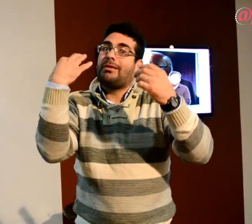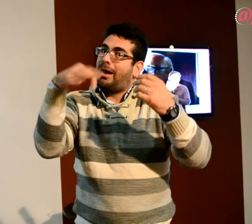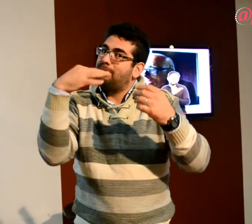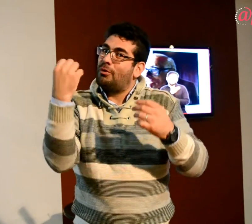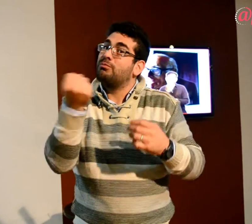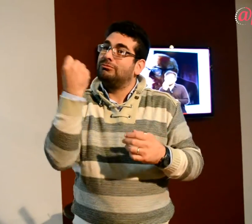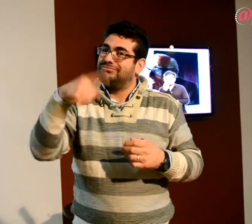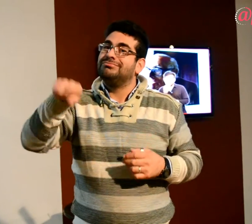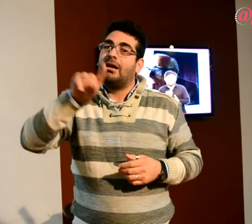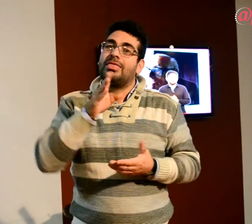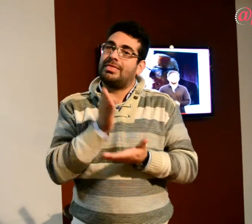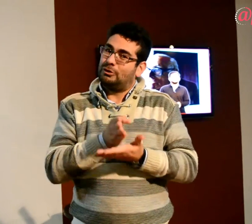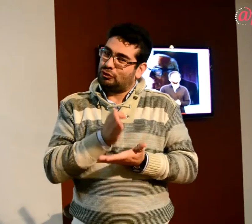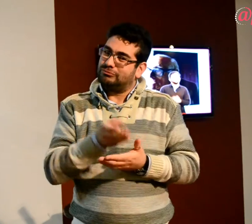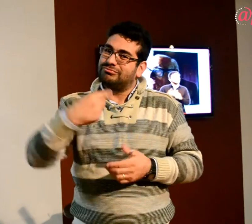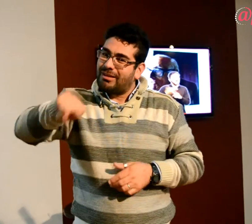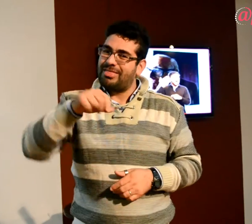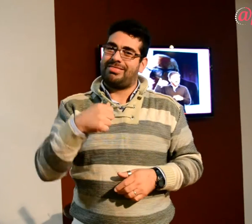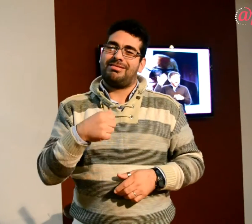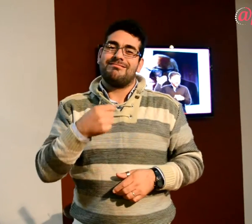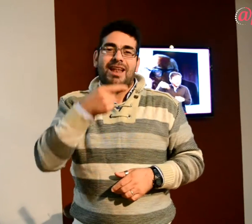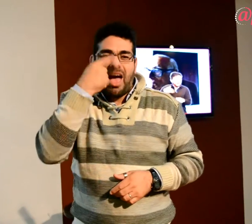Es importante y tienen que hacerlo porque es un derecho de los sordos conocer,